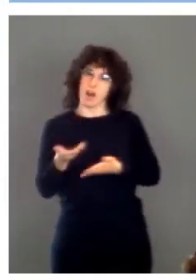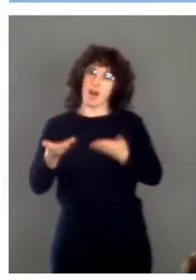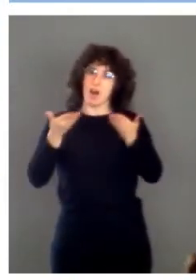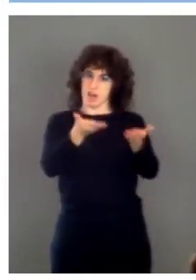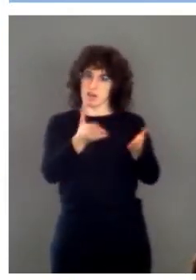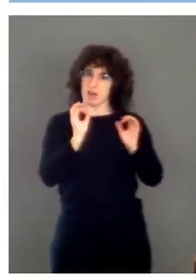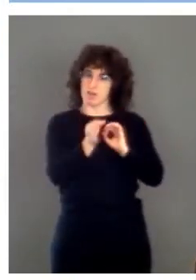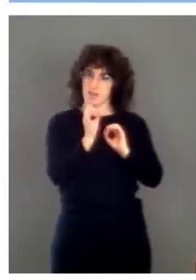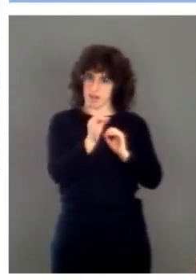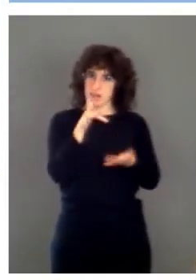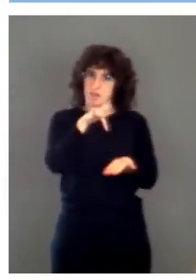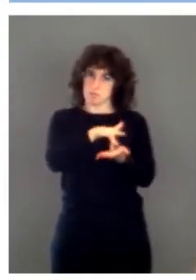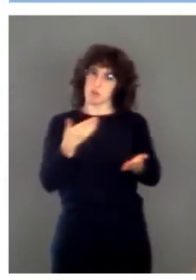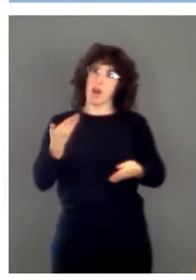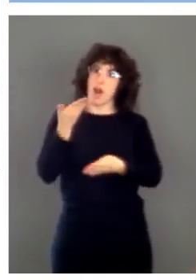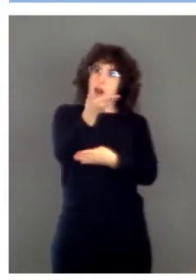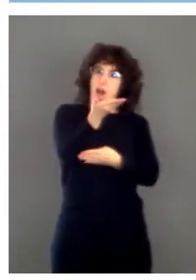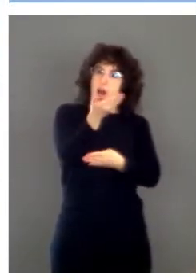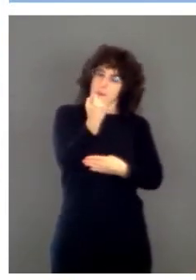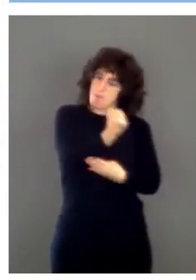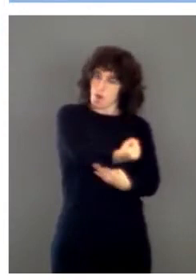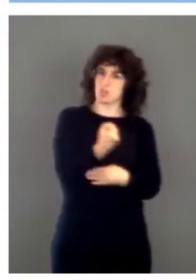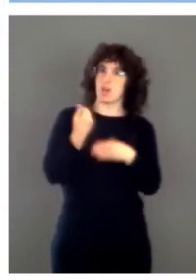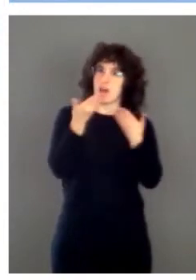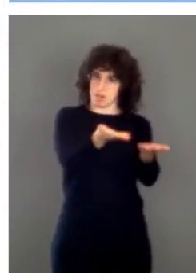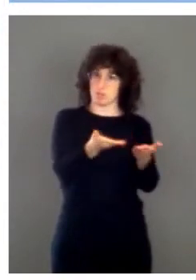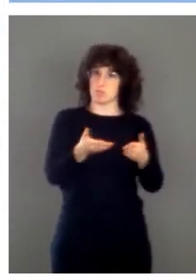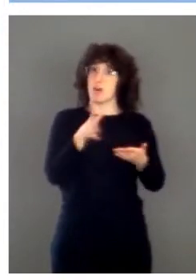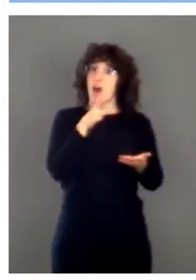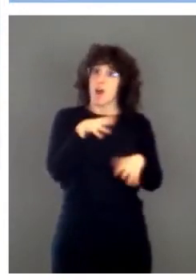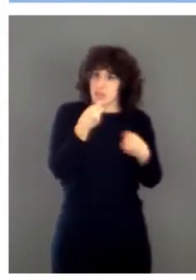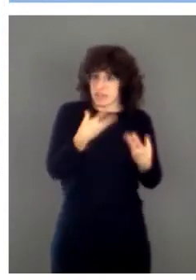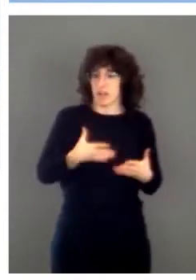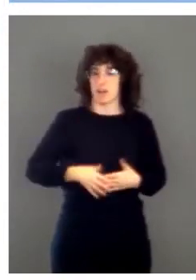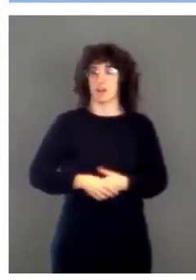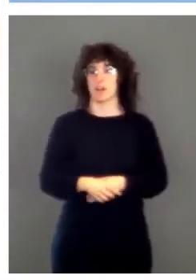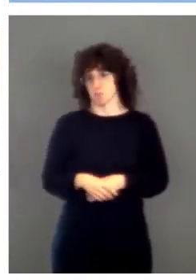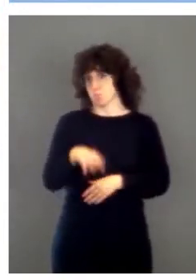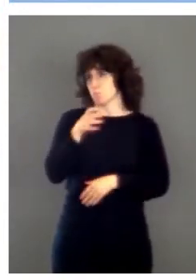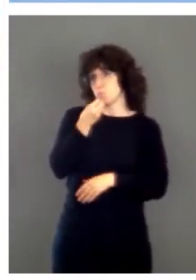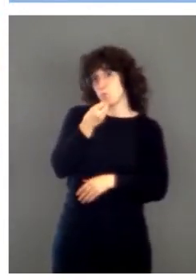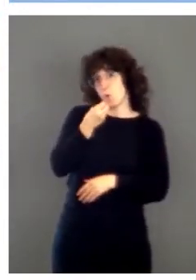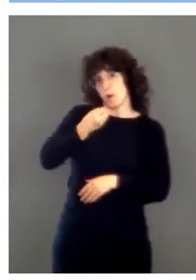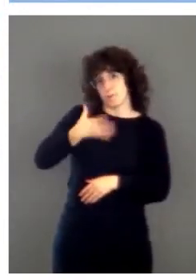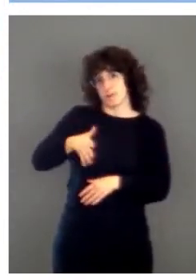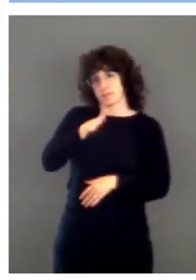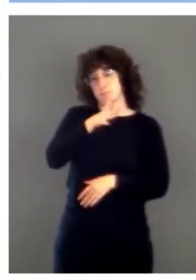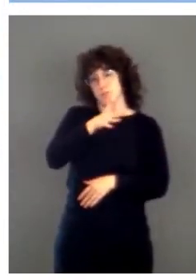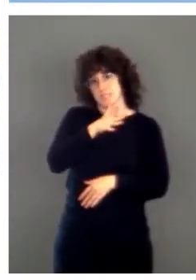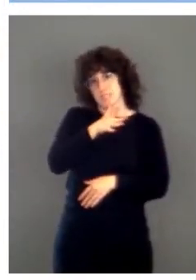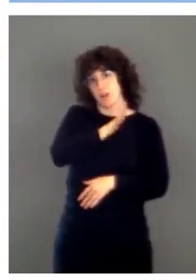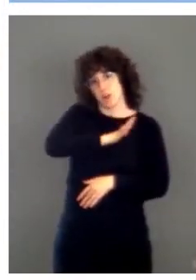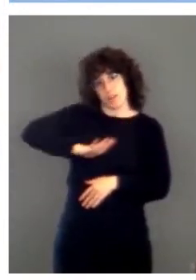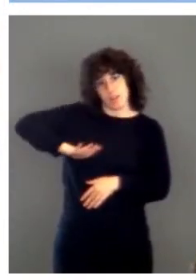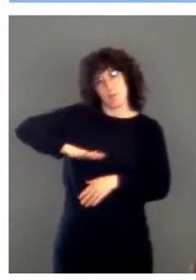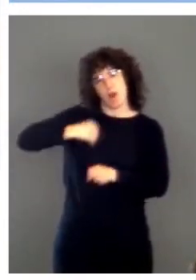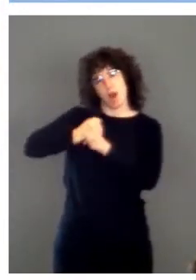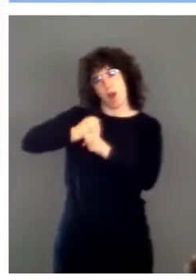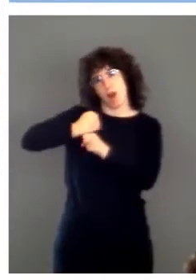Correcto nos han apoyado os han ayudado Y ahora qué tal Pues muy bien ahora de momento mucho trabajo Y